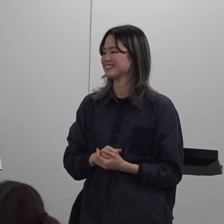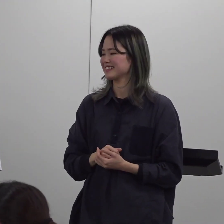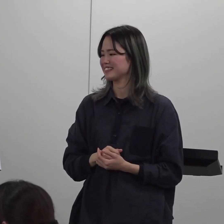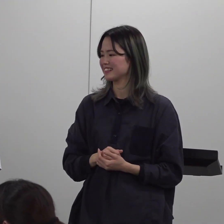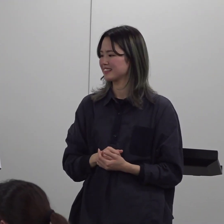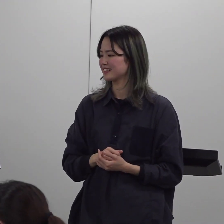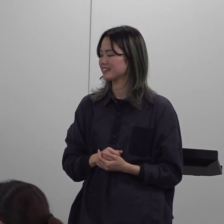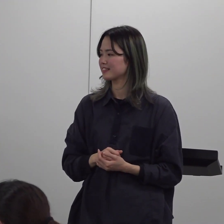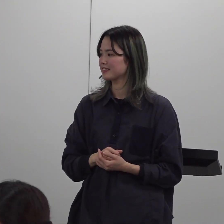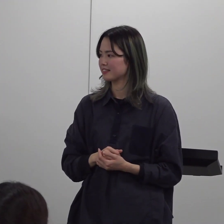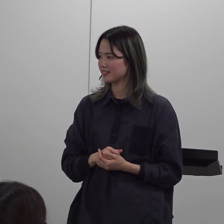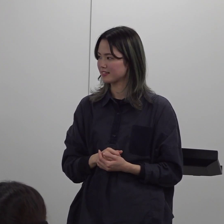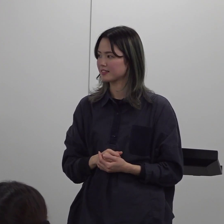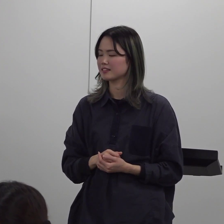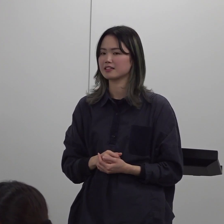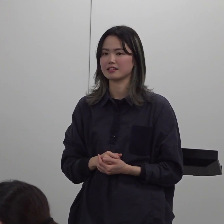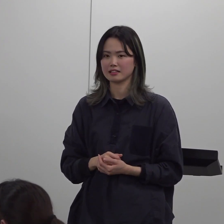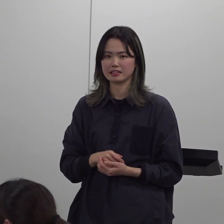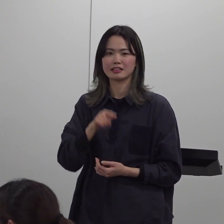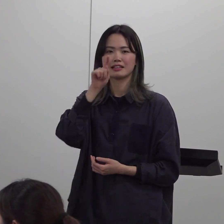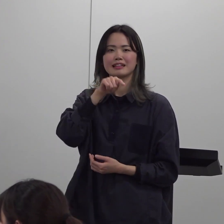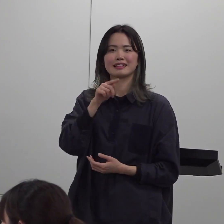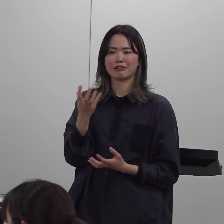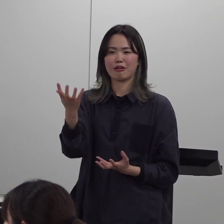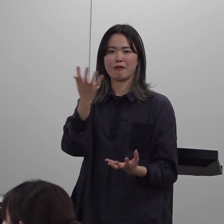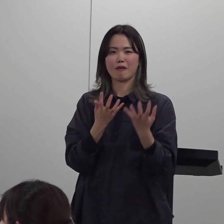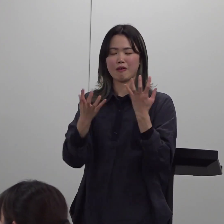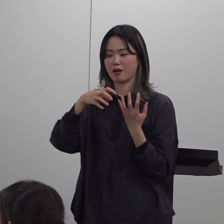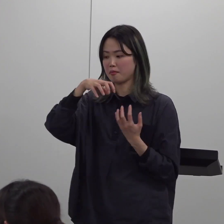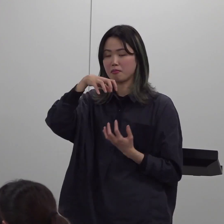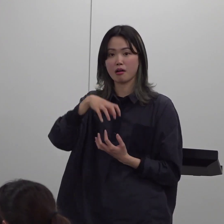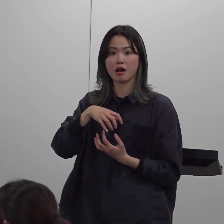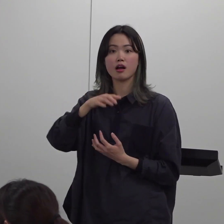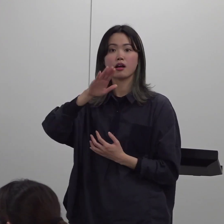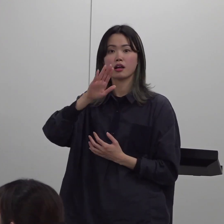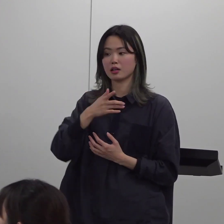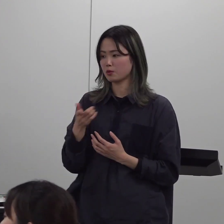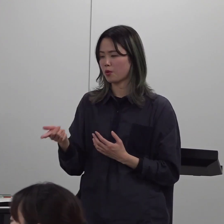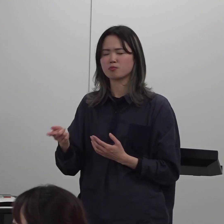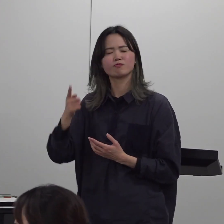人がたく さんのところでもこんなにリラックスできるっていうことは